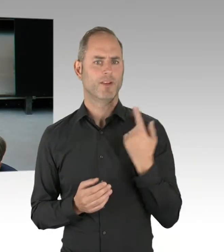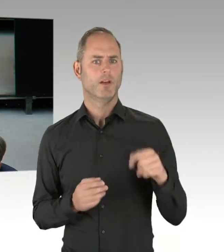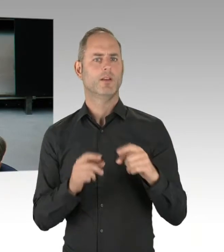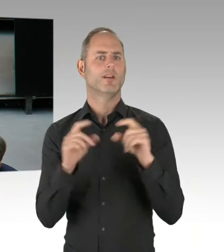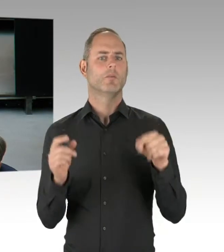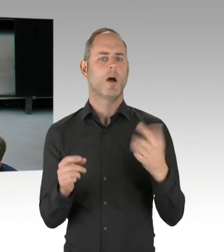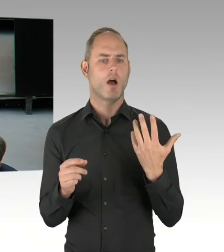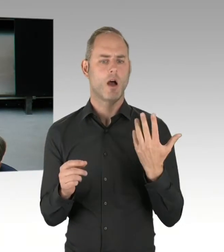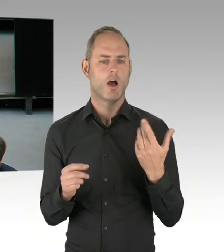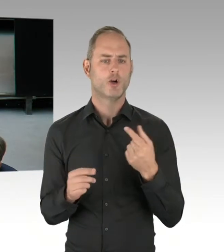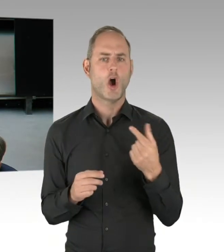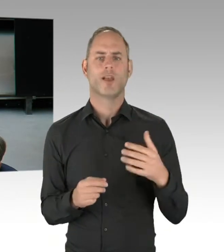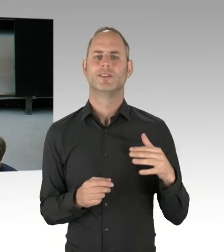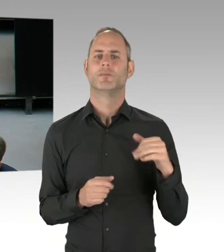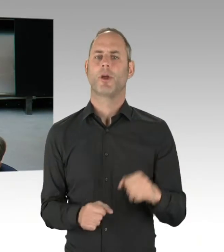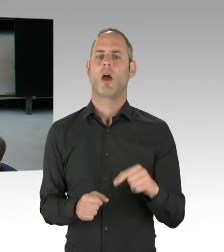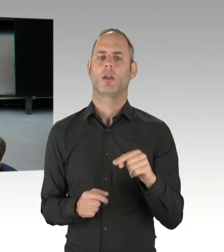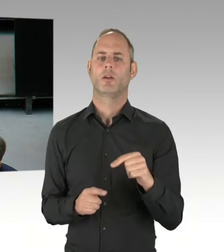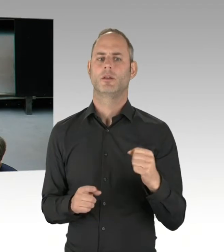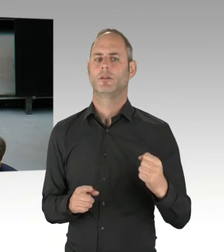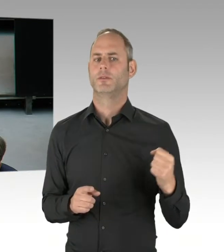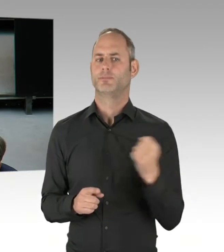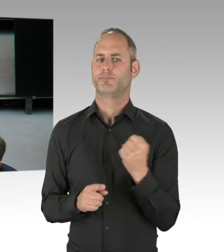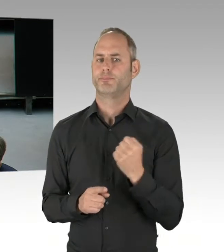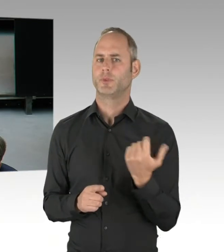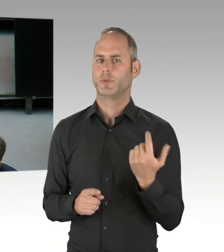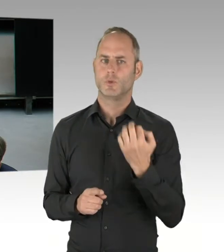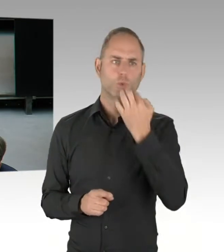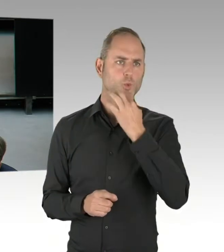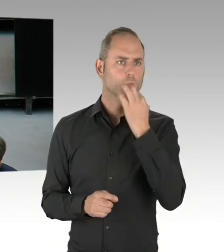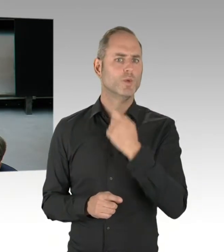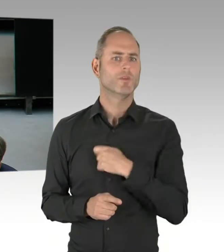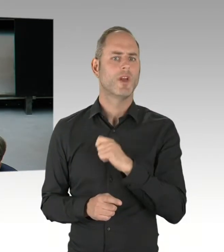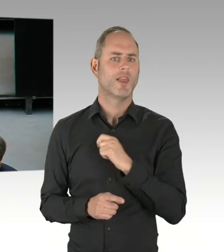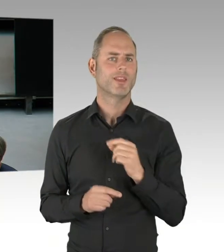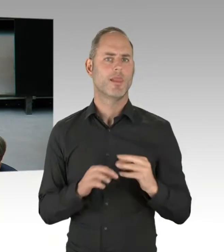sondern dort viele, viele Jugendliche Drogen nehmen. Ist das nicht wirklich jetzt der falsche Ansatz